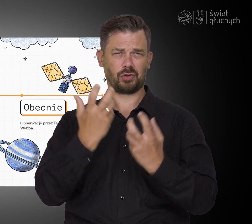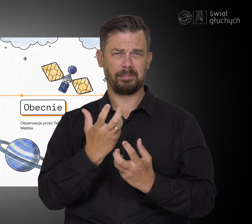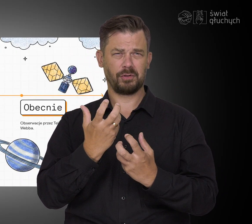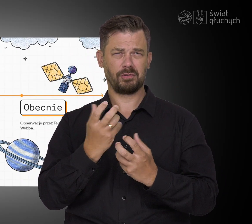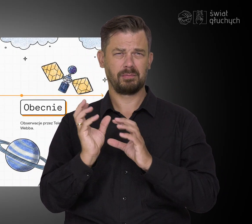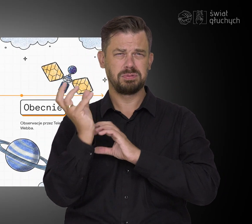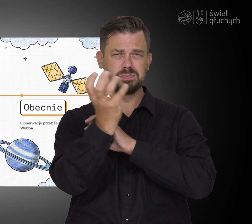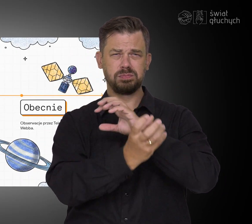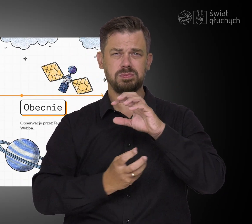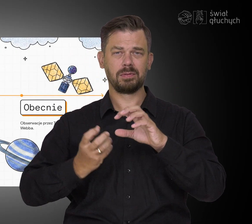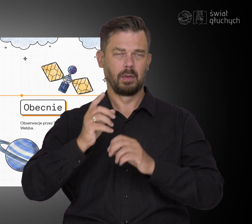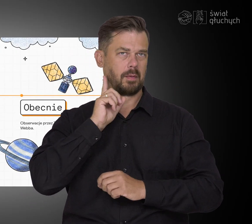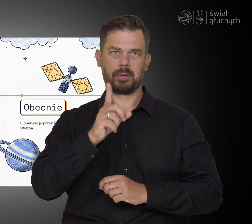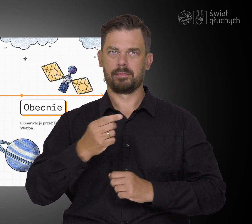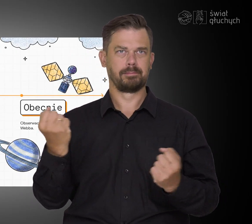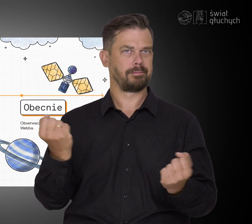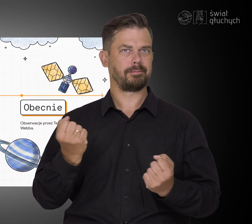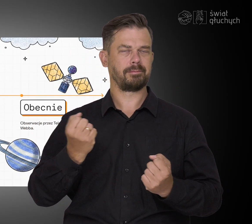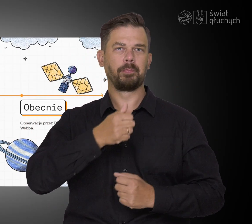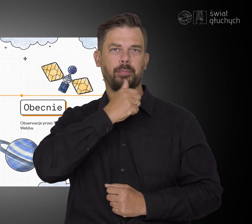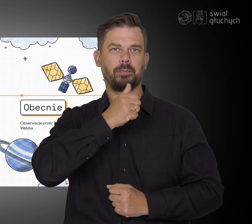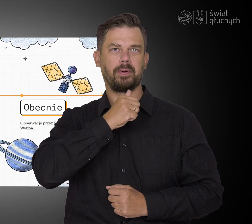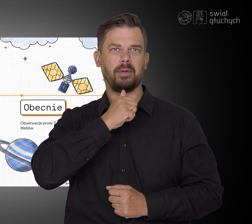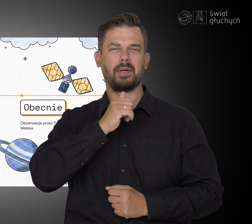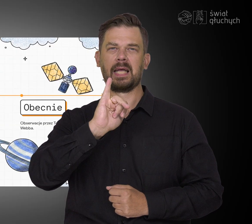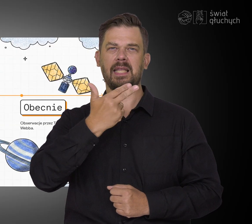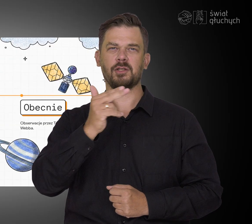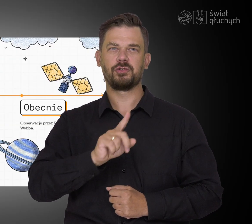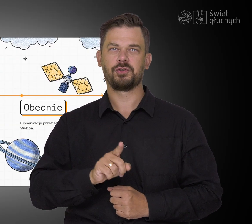naszego układu planetarnego, to naprawdę potężny test dla ludzkiej inżynierii.